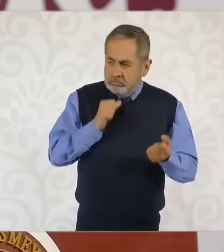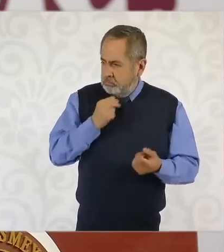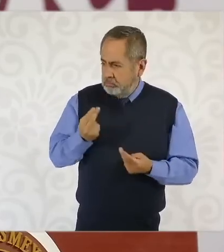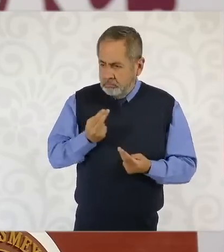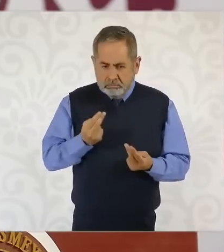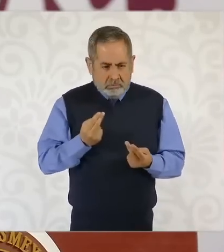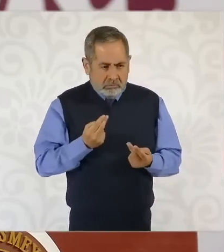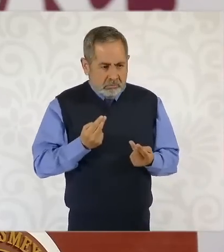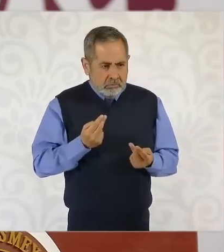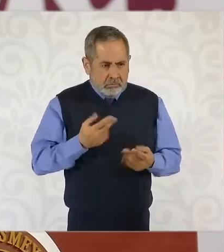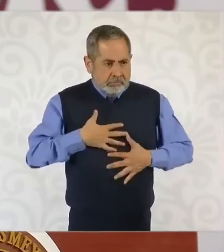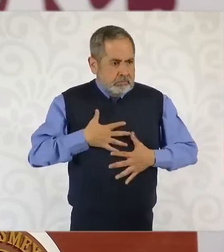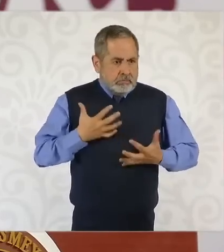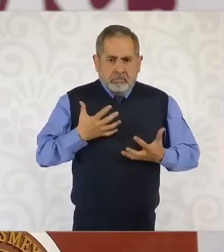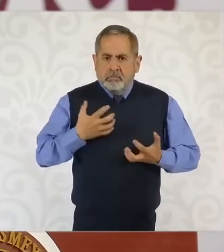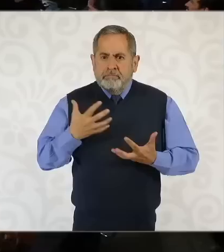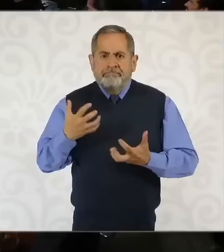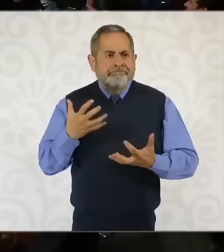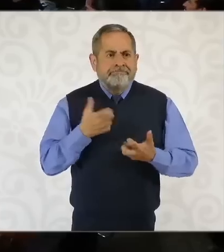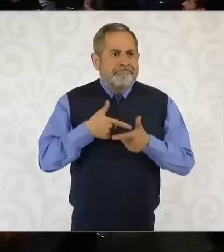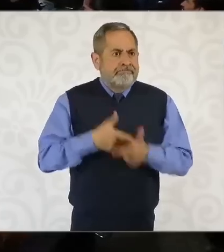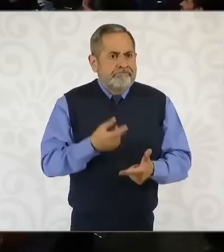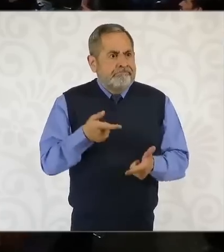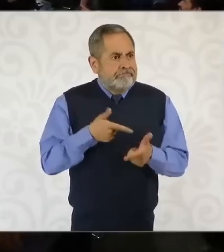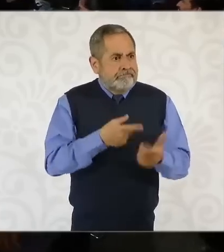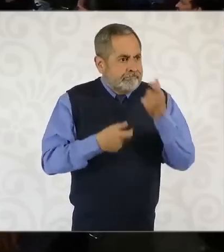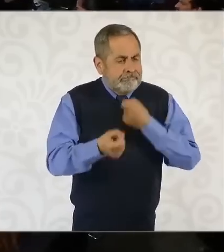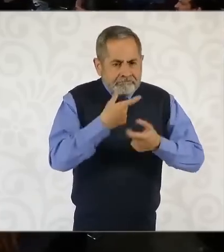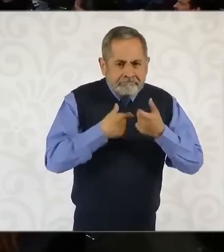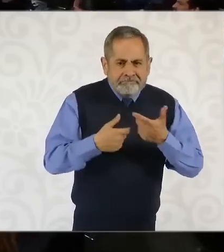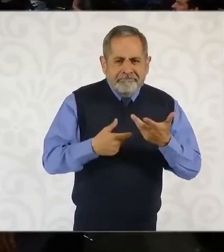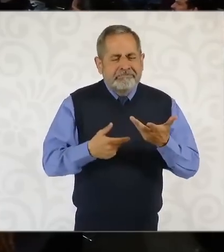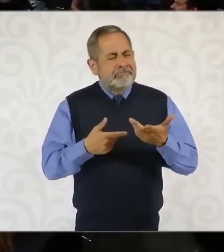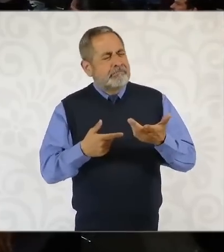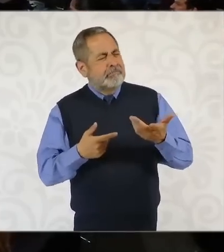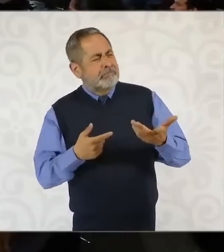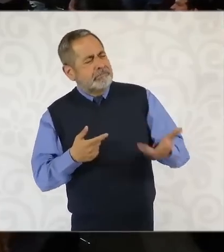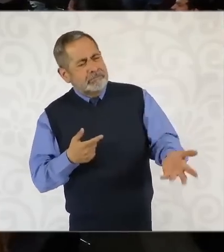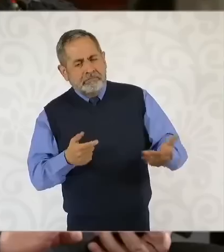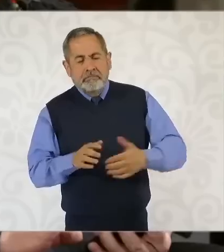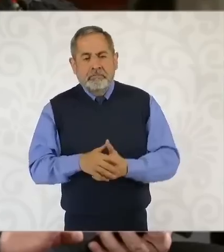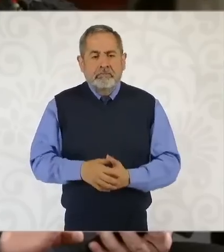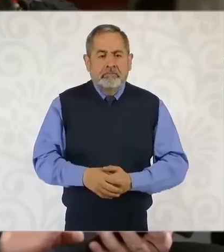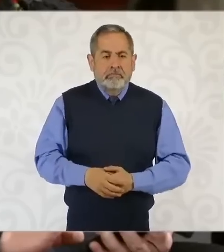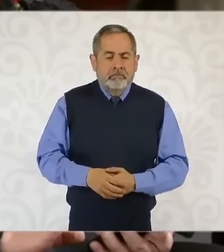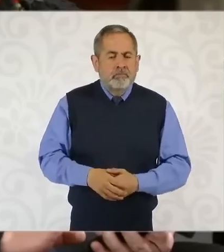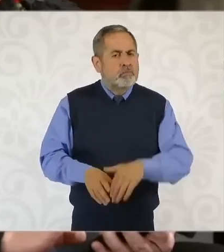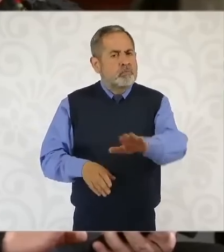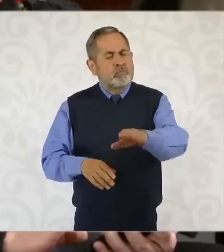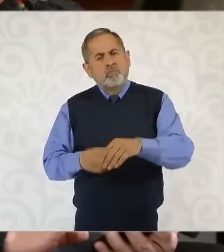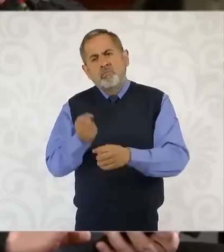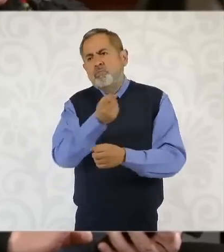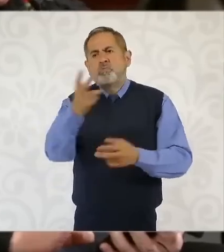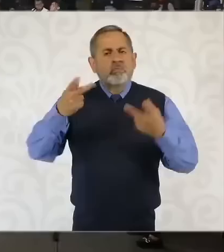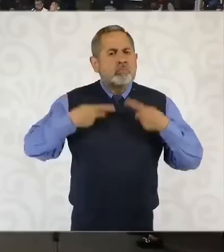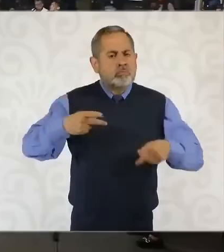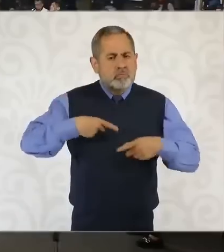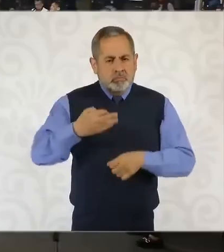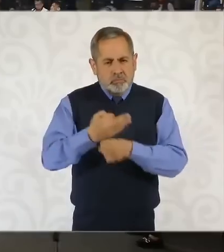que seguir consumiendo Tac muchas de las personas que están este ahorita en esta situación este en